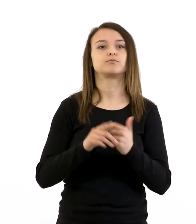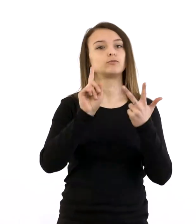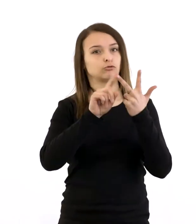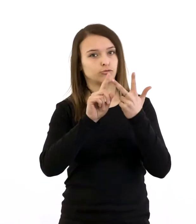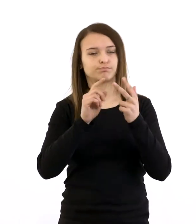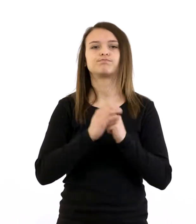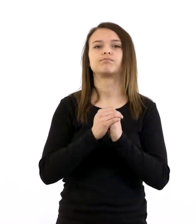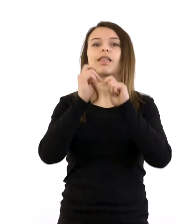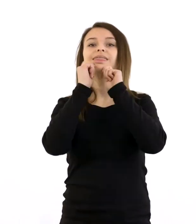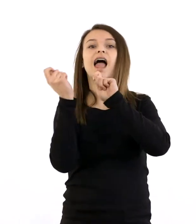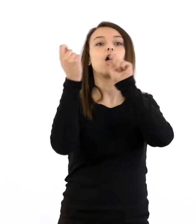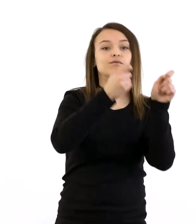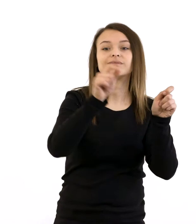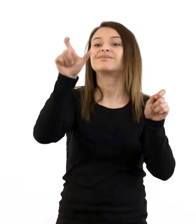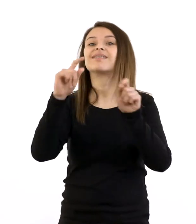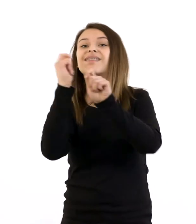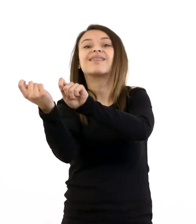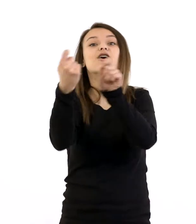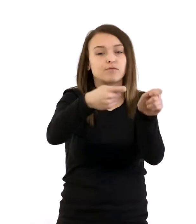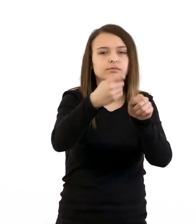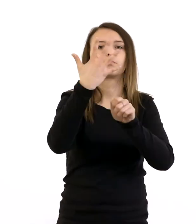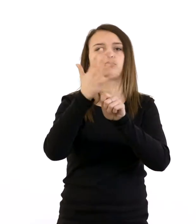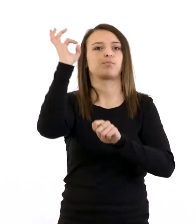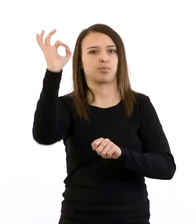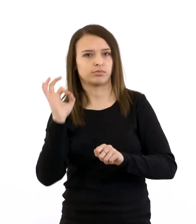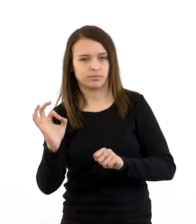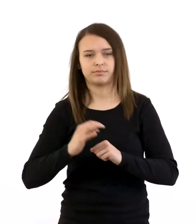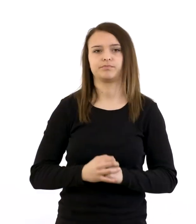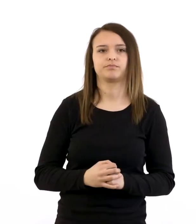darowizny od darczyńców indywidualnych – 50% organizacji;